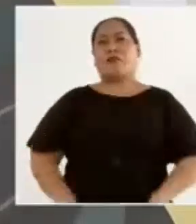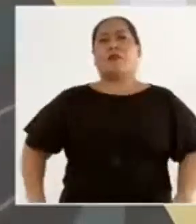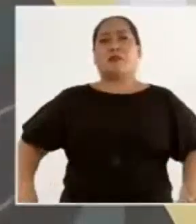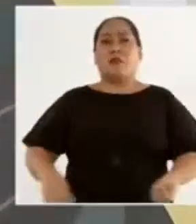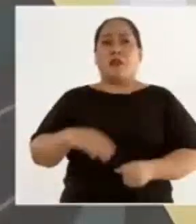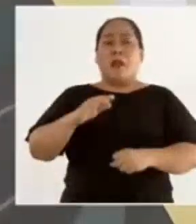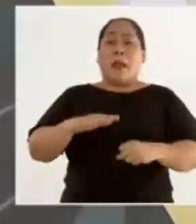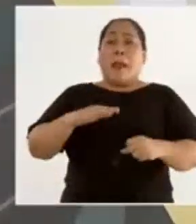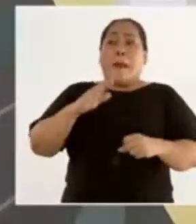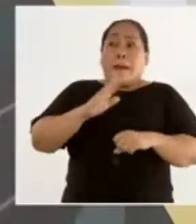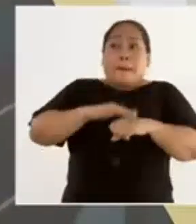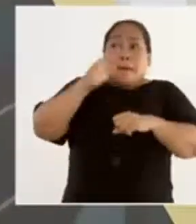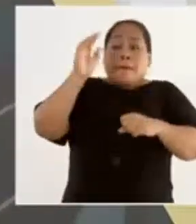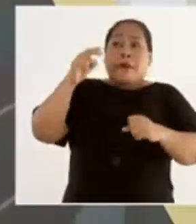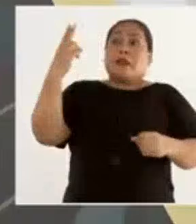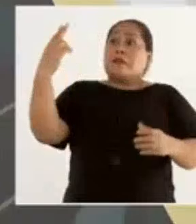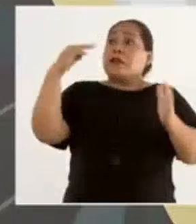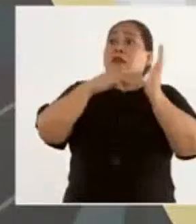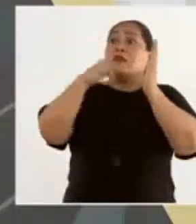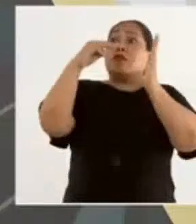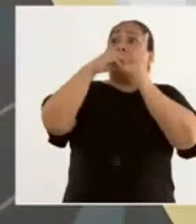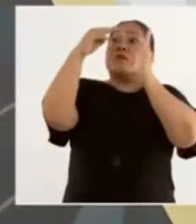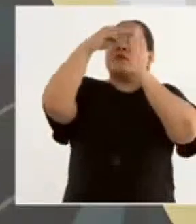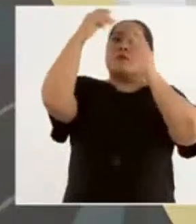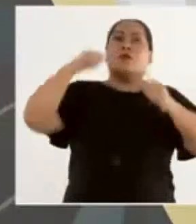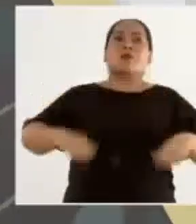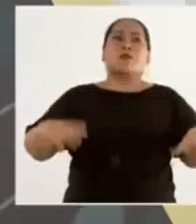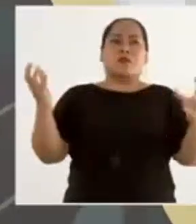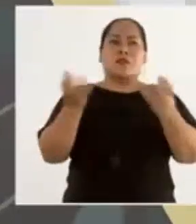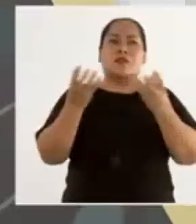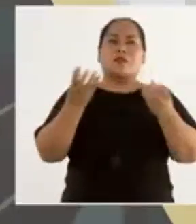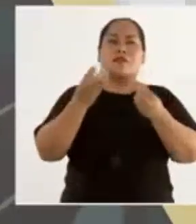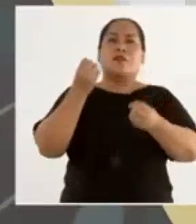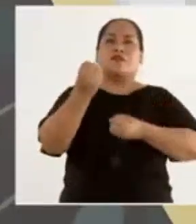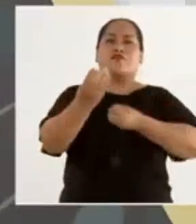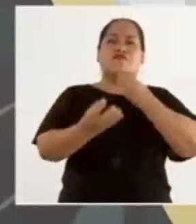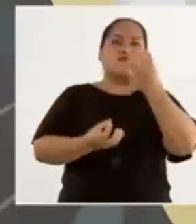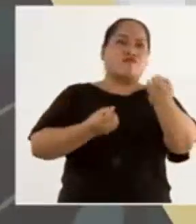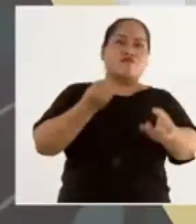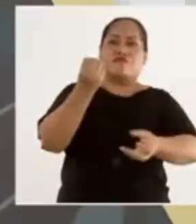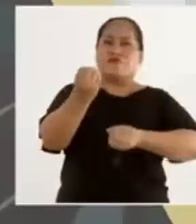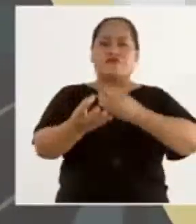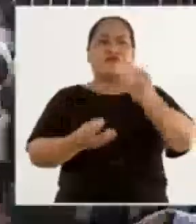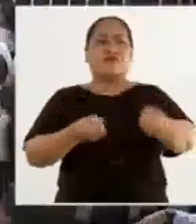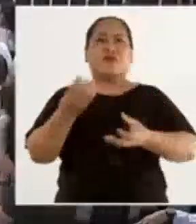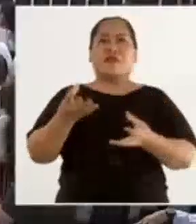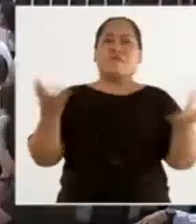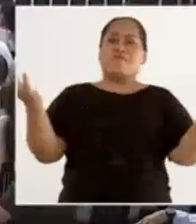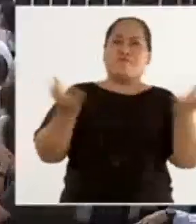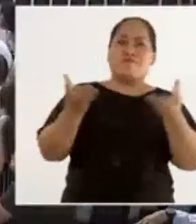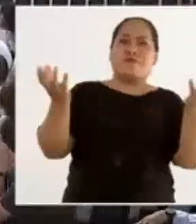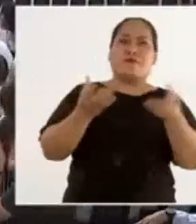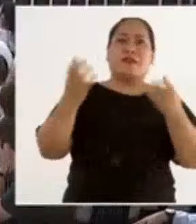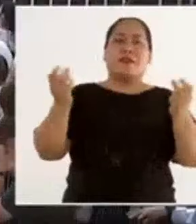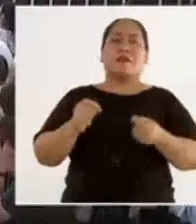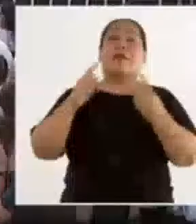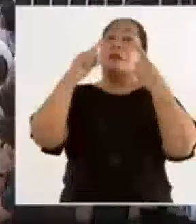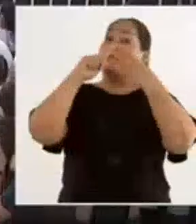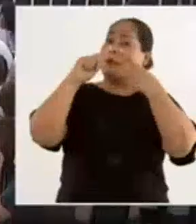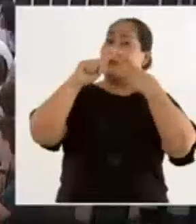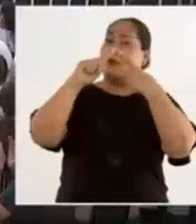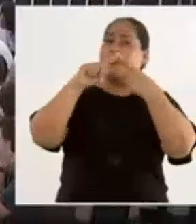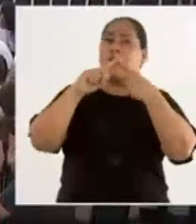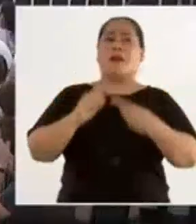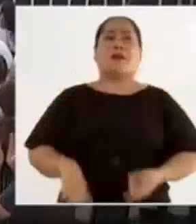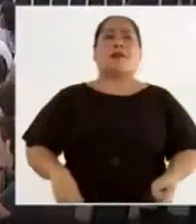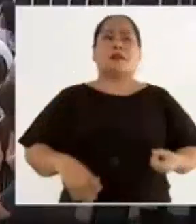en una serie de obras estratégicas que estaremos haciendo. La primera